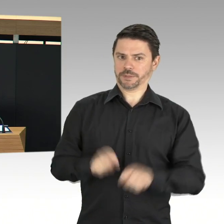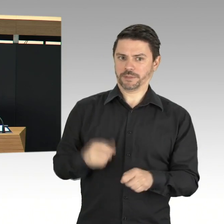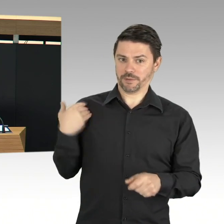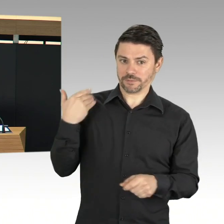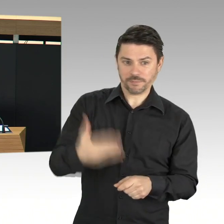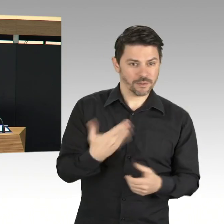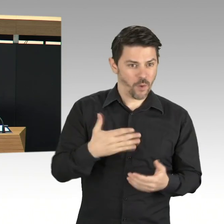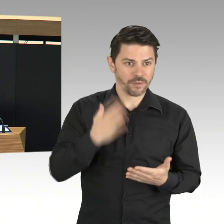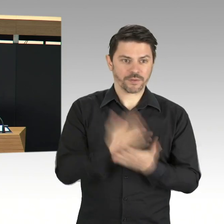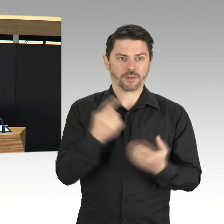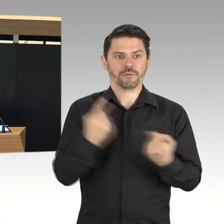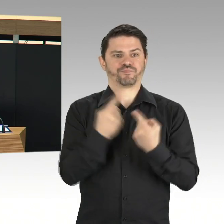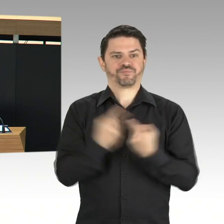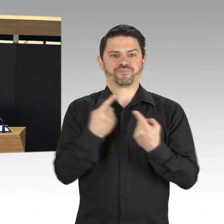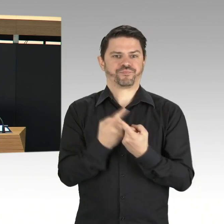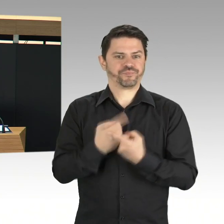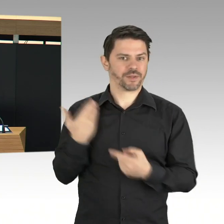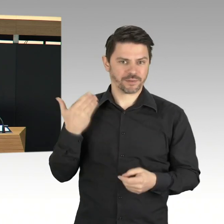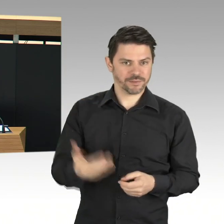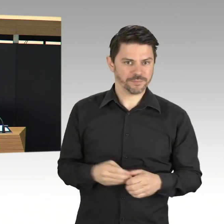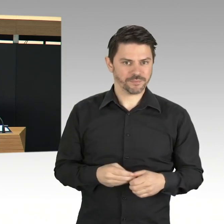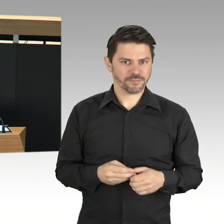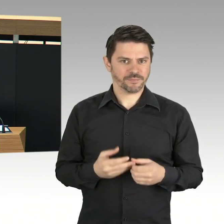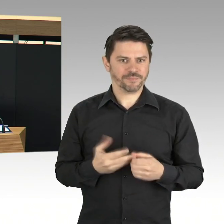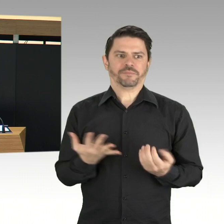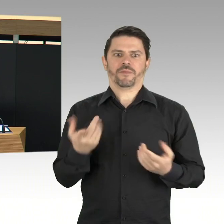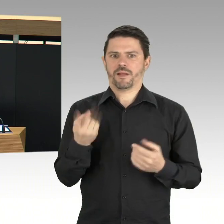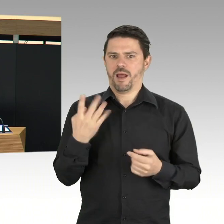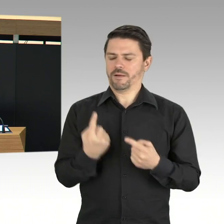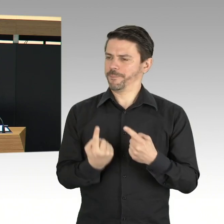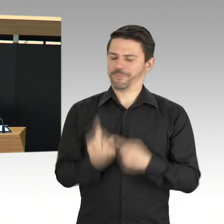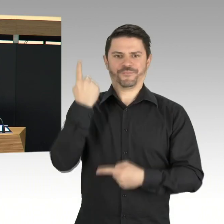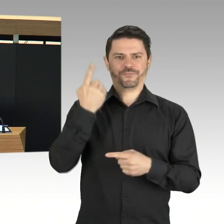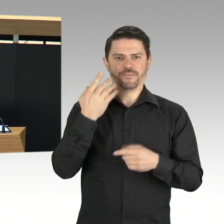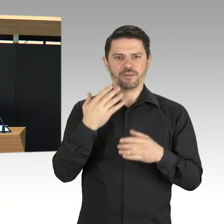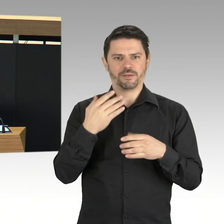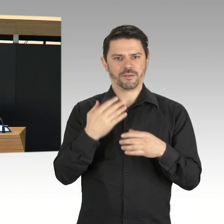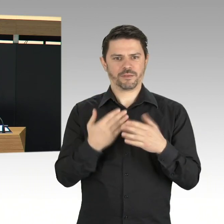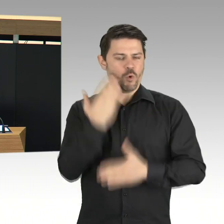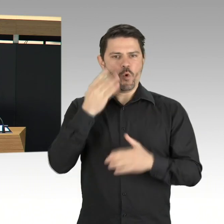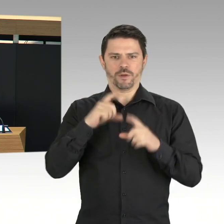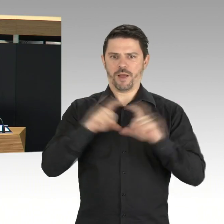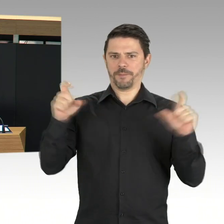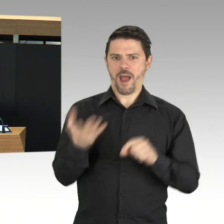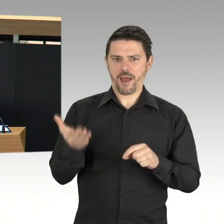und völlig unzureichender Gegenmaßnahmen des Bundes die einzige verantwortungsvolle Handlungsoption ist,